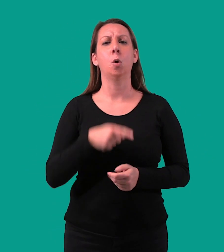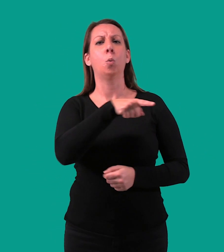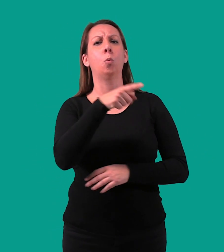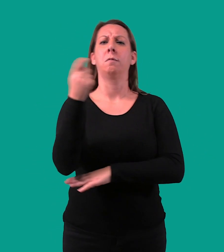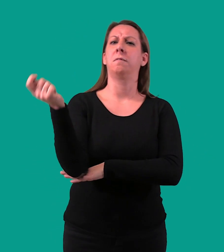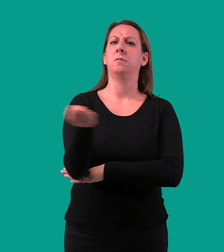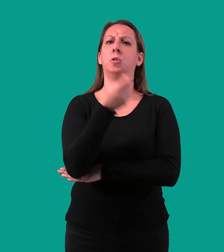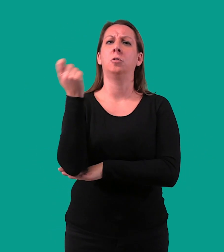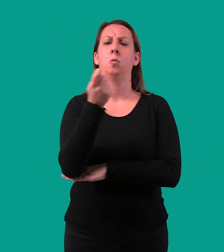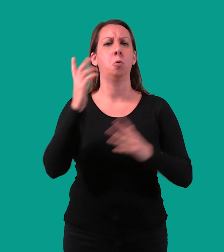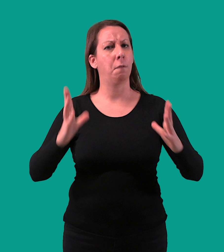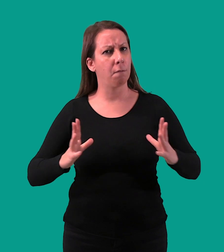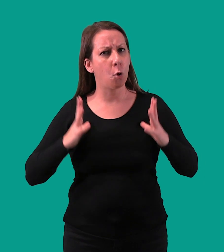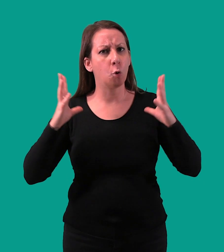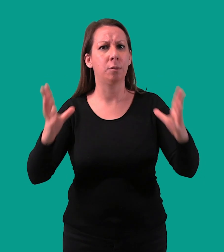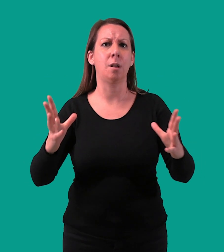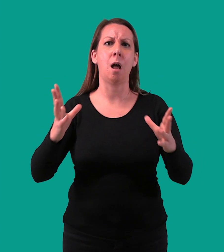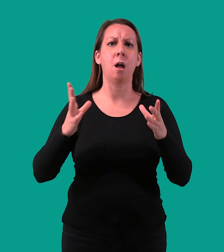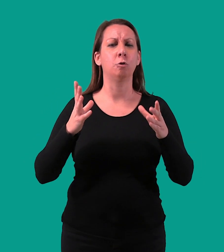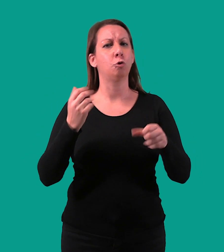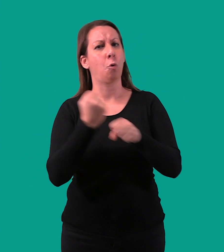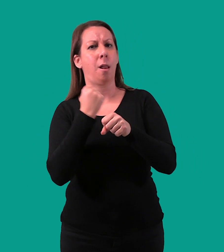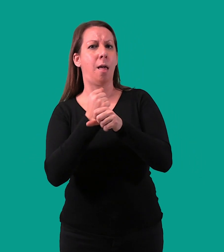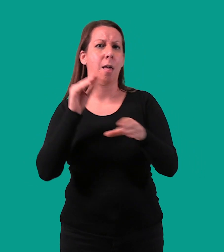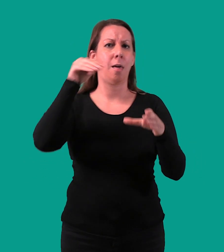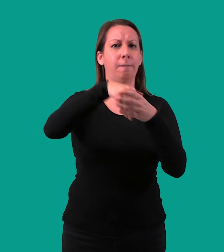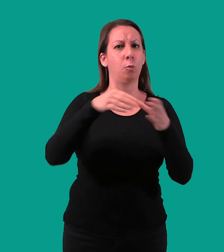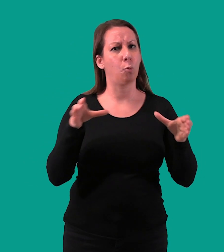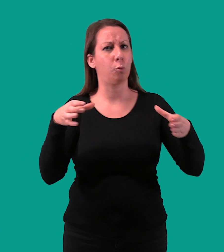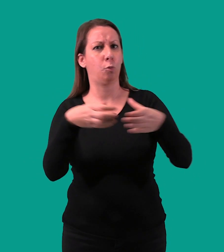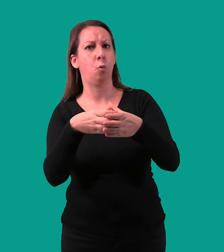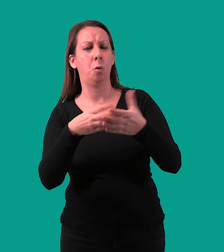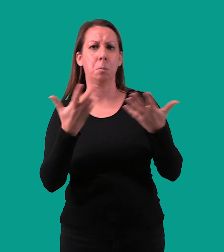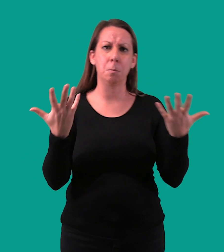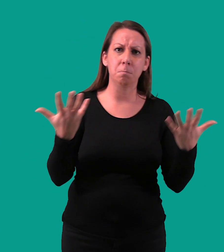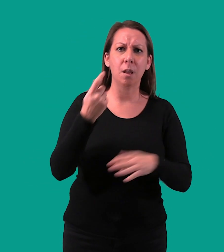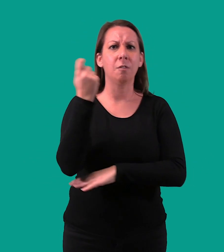Lavora qui nel dipartimento dei vigili del fuoco volontari.